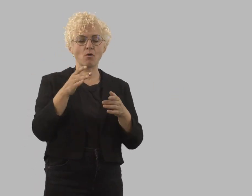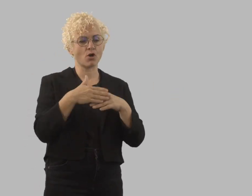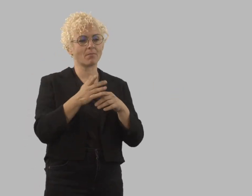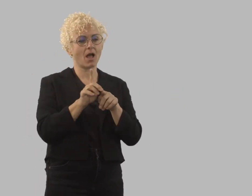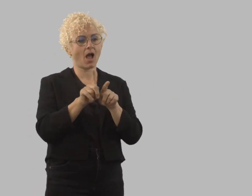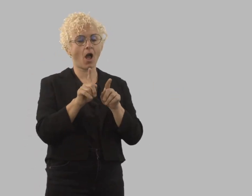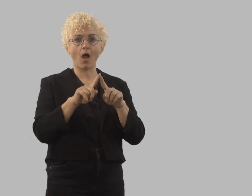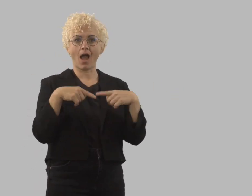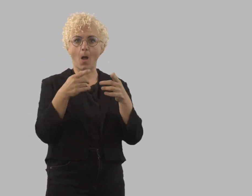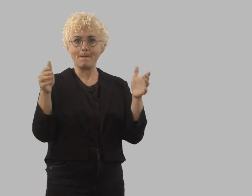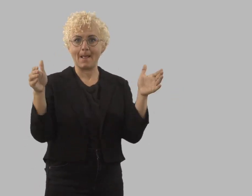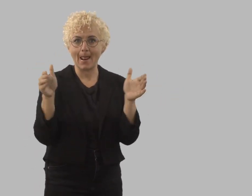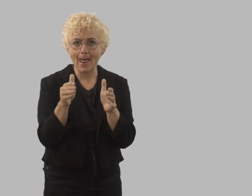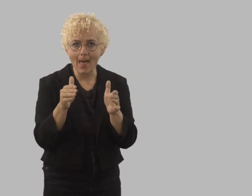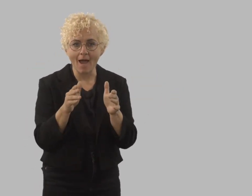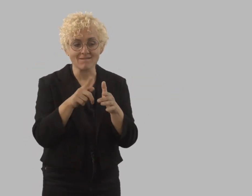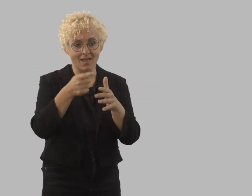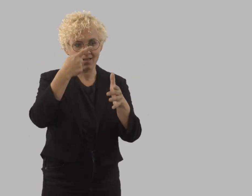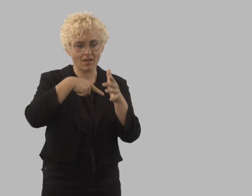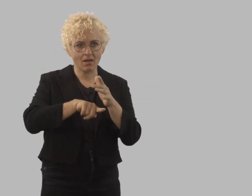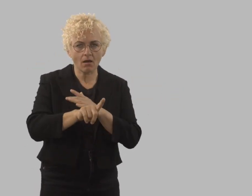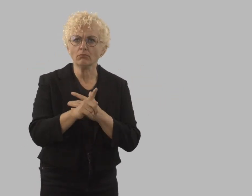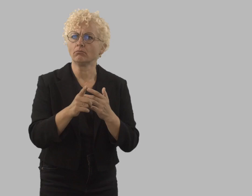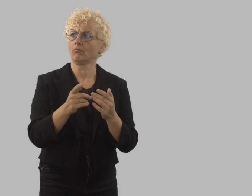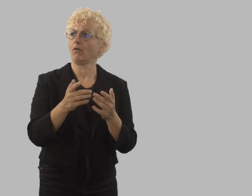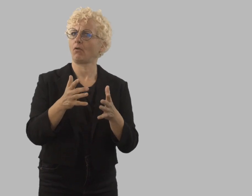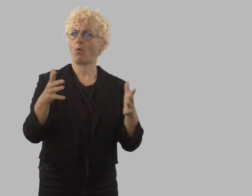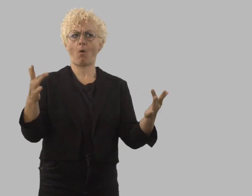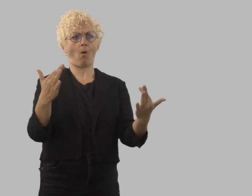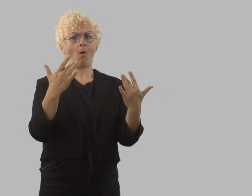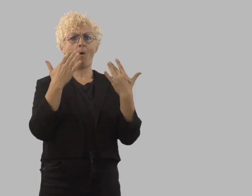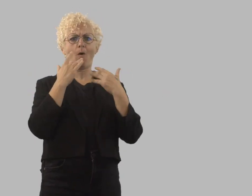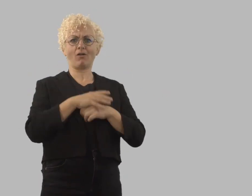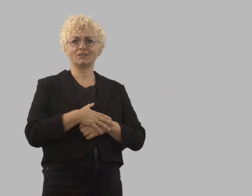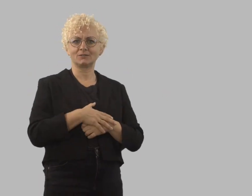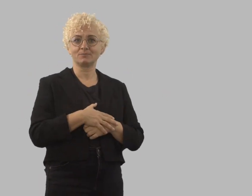kann er kleinen Räumen eine sehr großen Wirkung verschaffen.